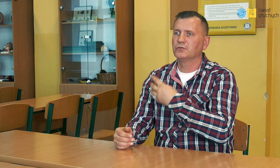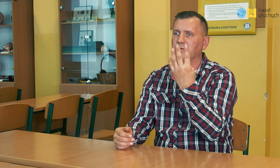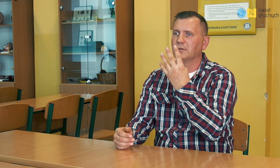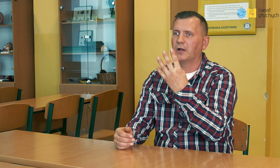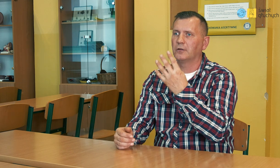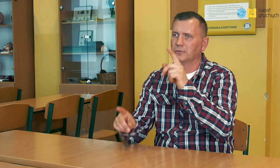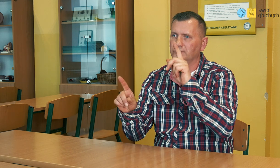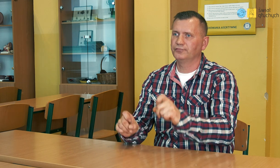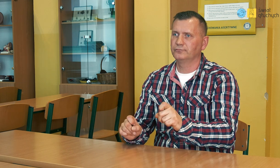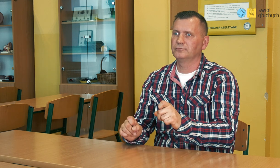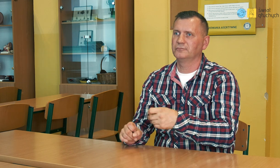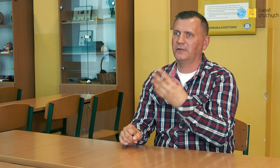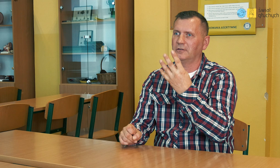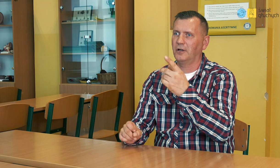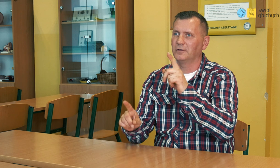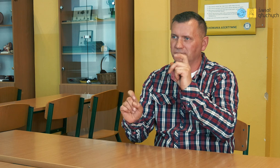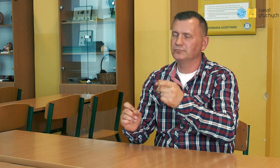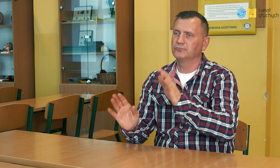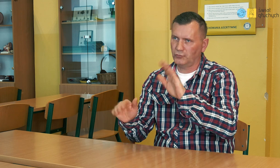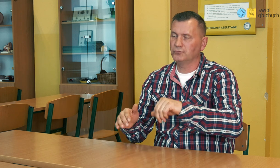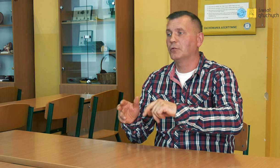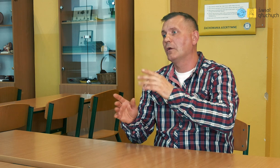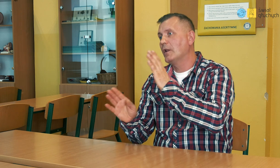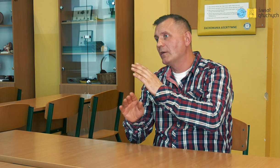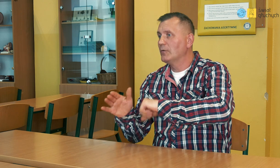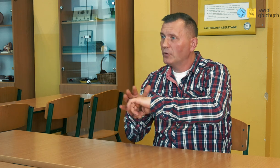Dopiero w IV klasie, po lekcjach mogliśmy wyjść na dwór,